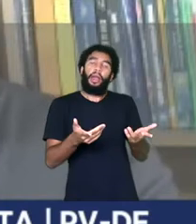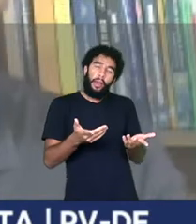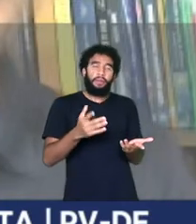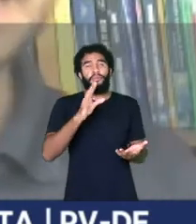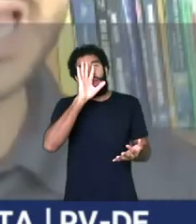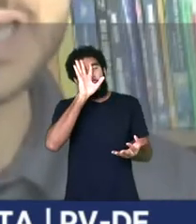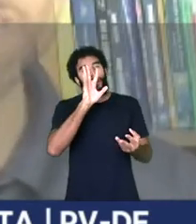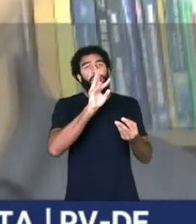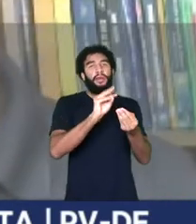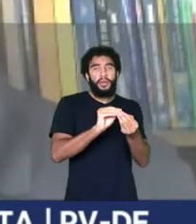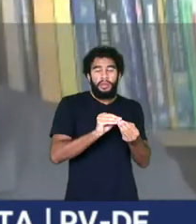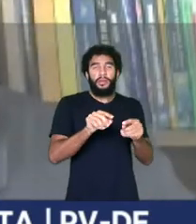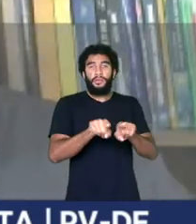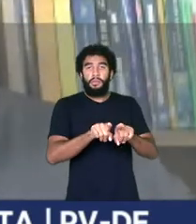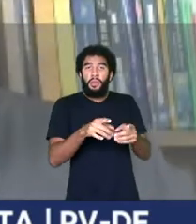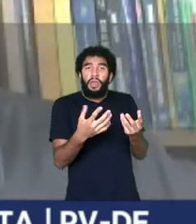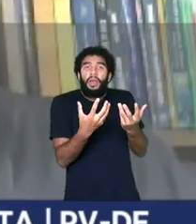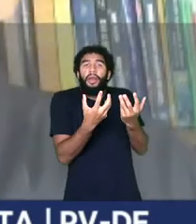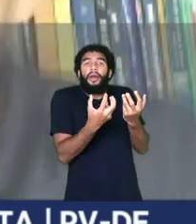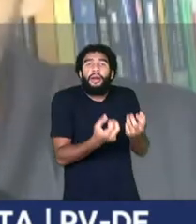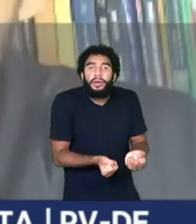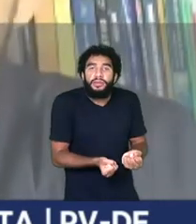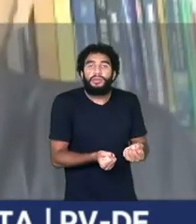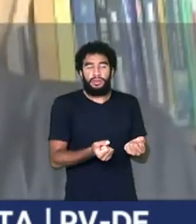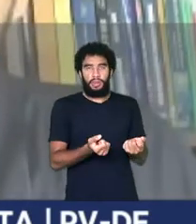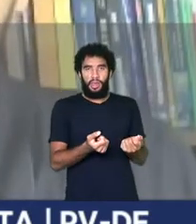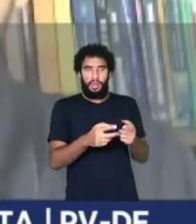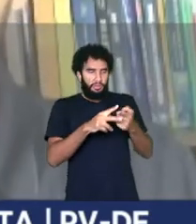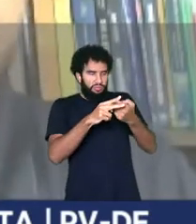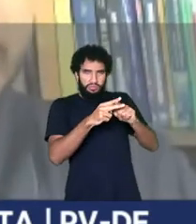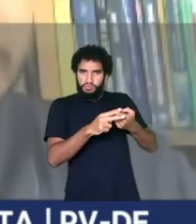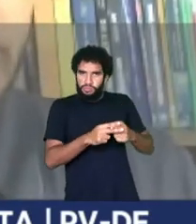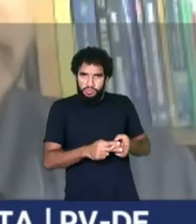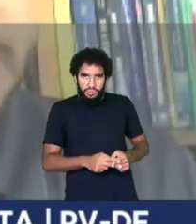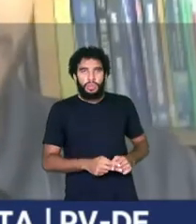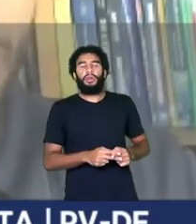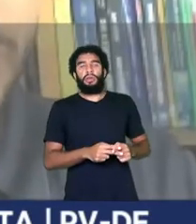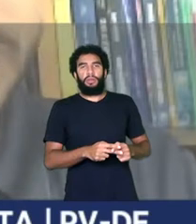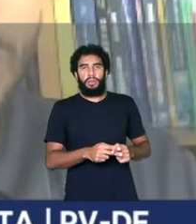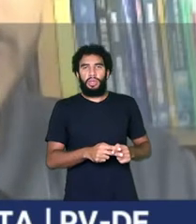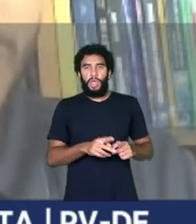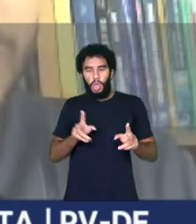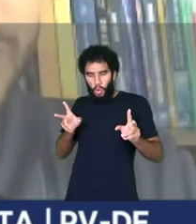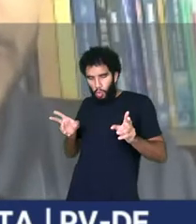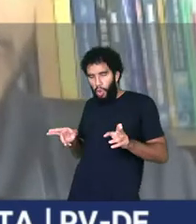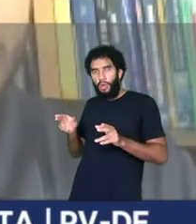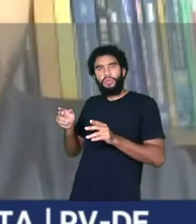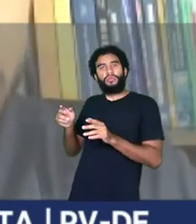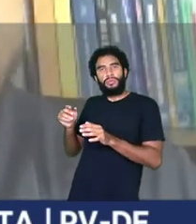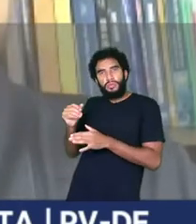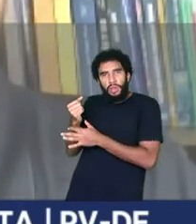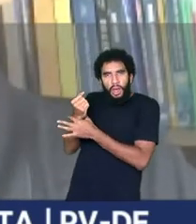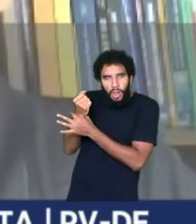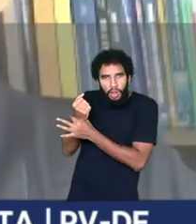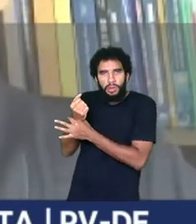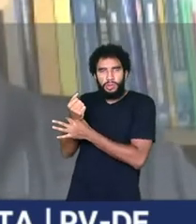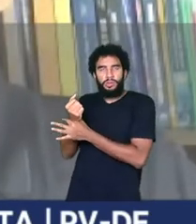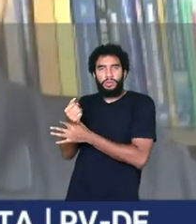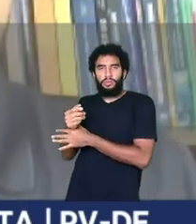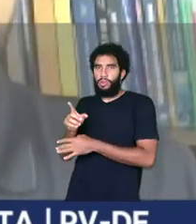SEGURANÇA PÚBLICA DEVERIA SE RÀS IGG NAR, TER A COMPRESSÃO DE ACEITAR QUE NÃO TEVE RIAM REAJUSTE S